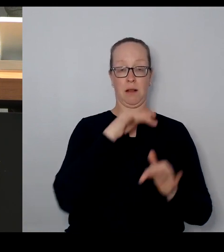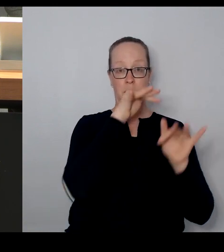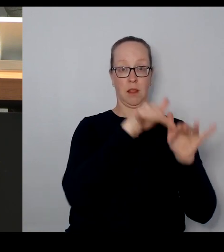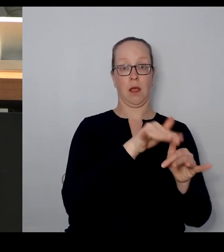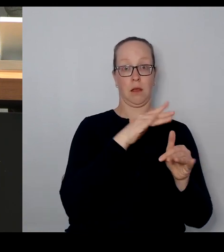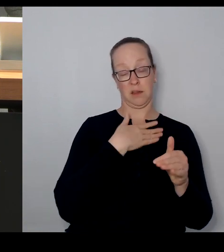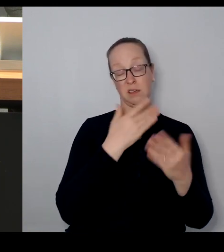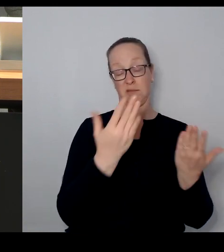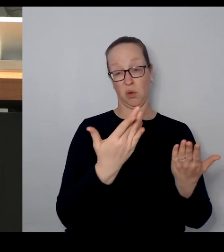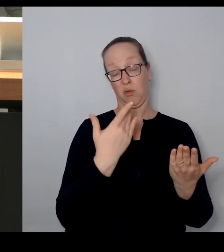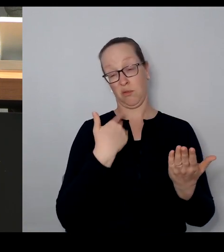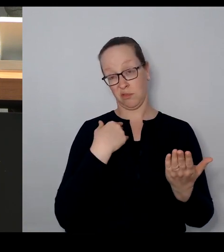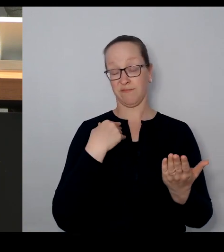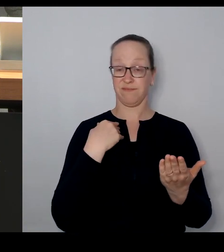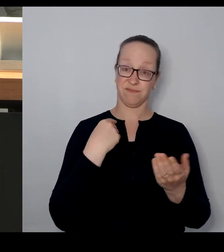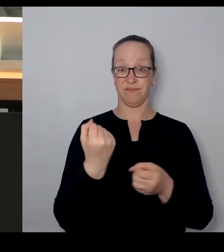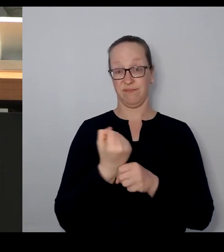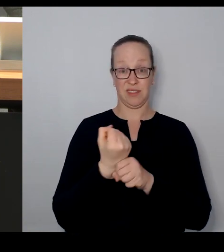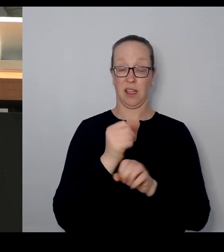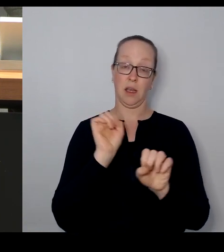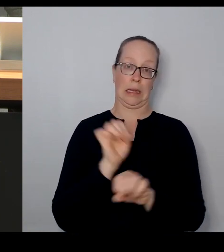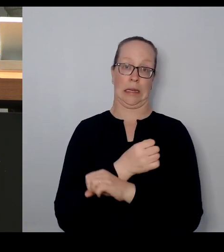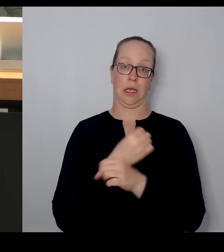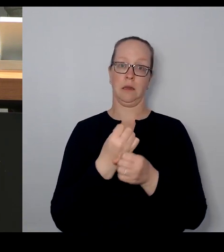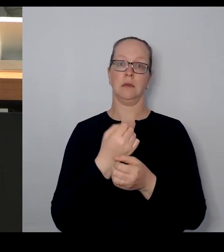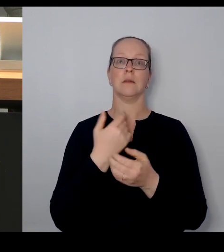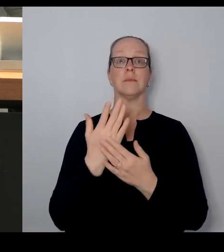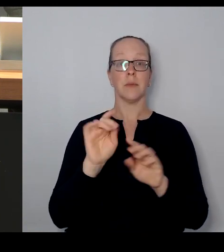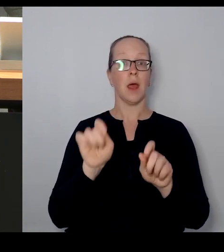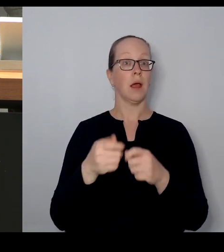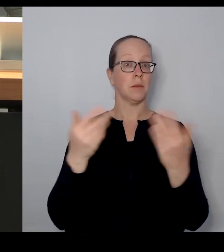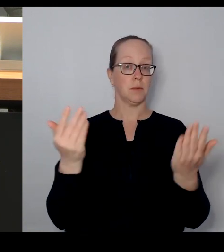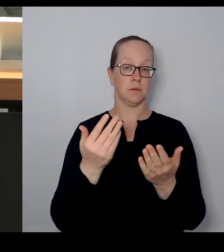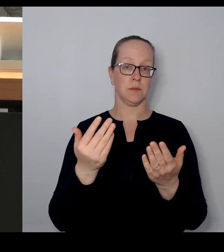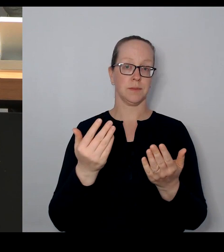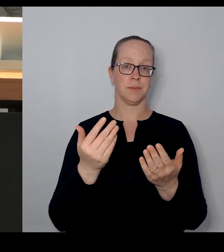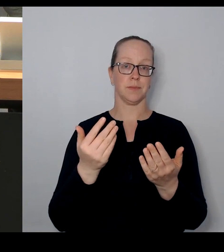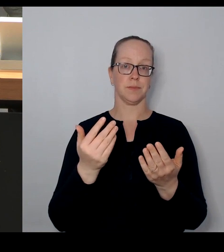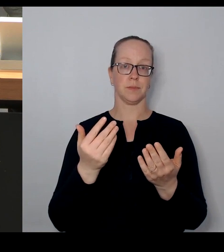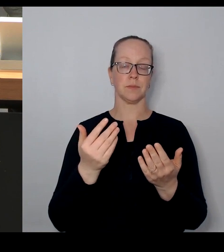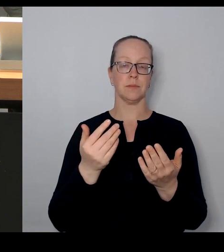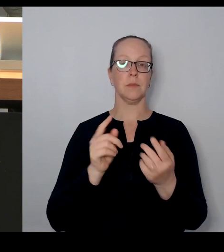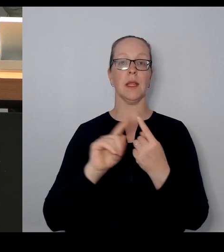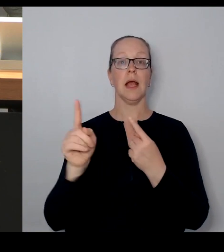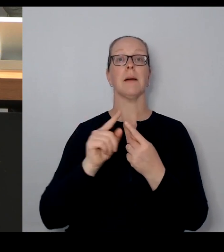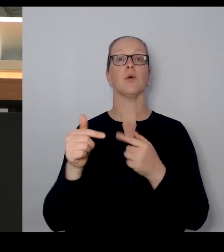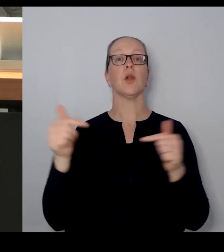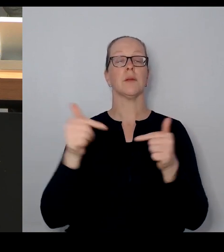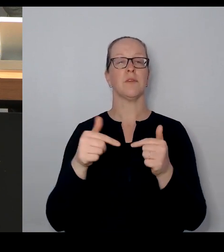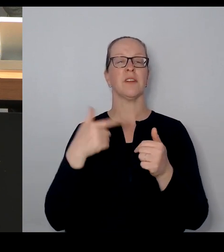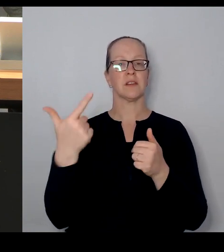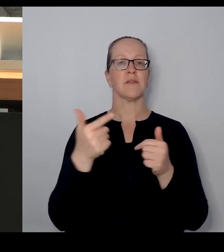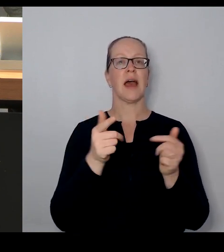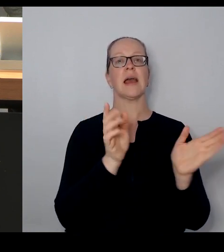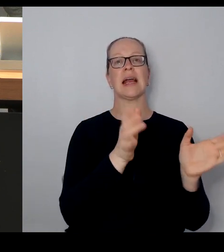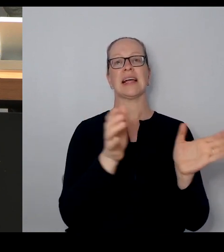ambulante ambulante Pflege haben. Wer Geld hat, wird versorgt. Wer kein Geld hat, wird nicht versorgt und wird